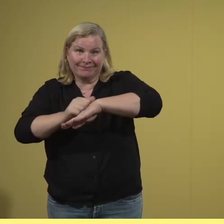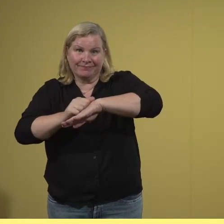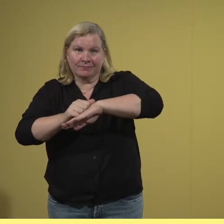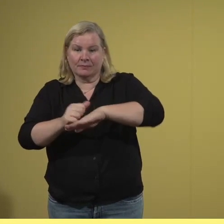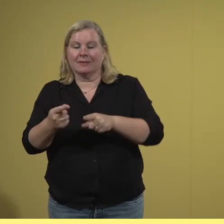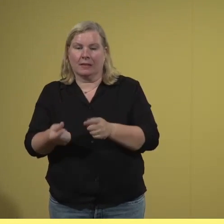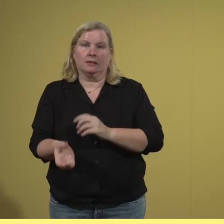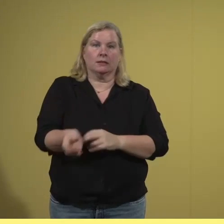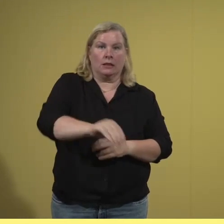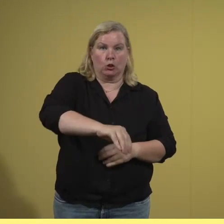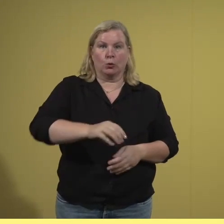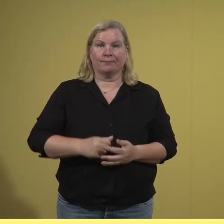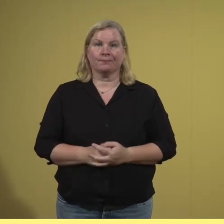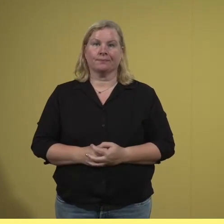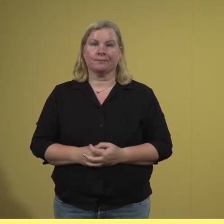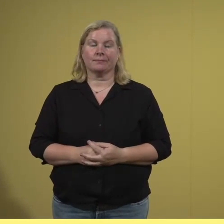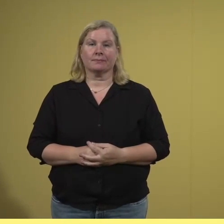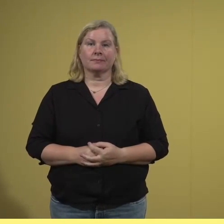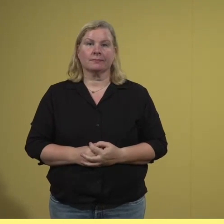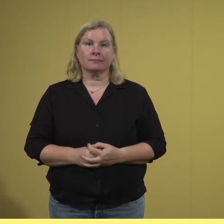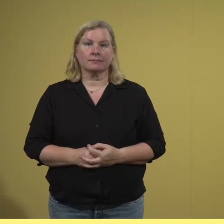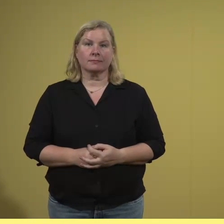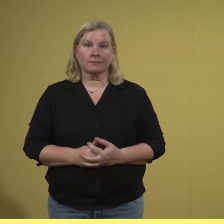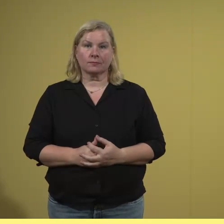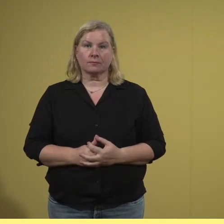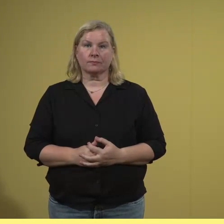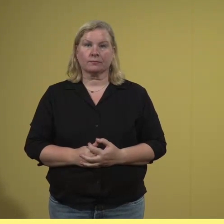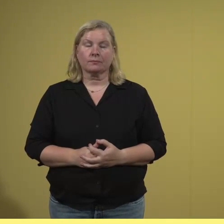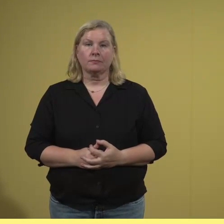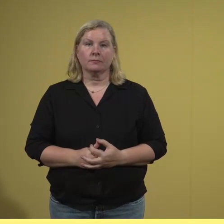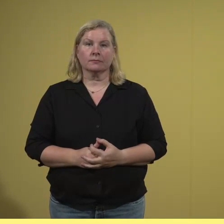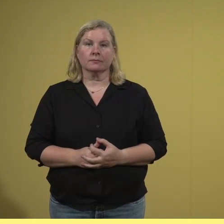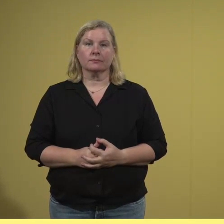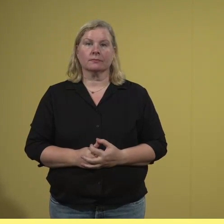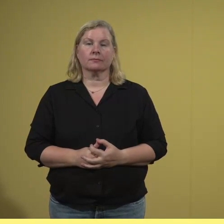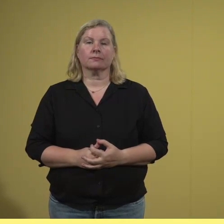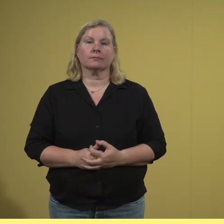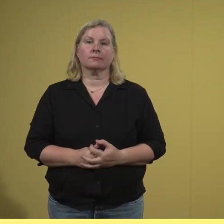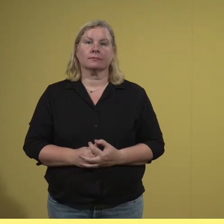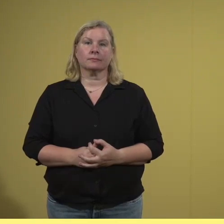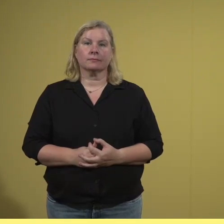Ah, ja, den einfach dazu schütten. Wunderbar.